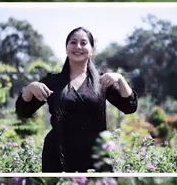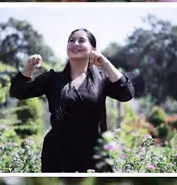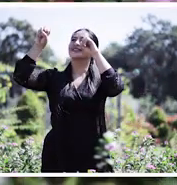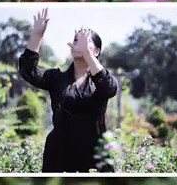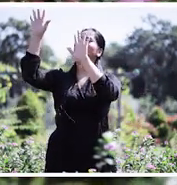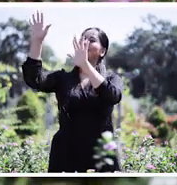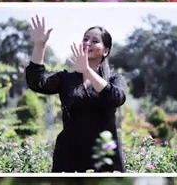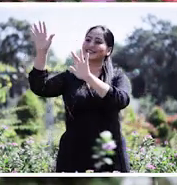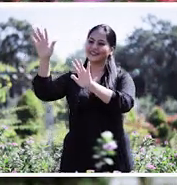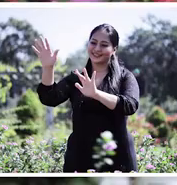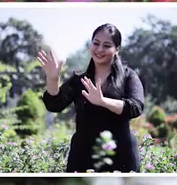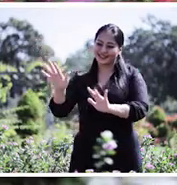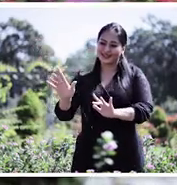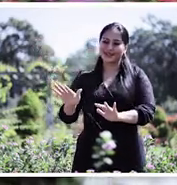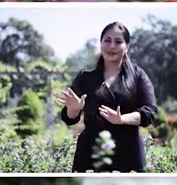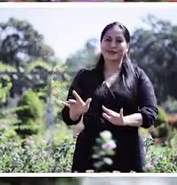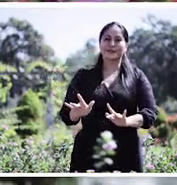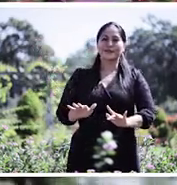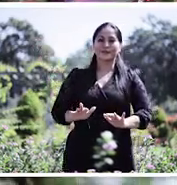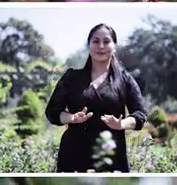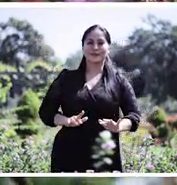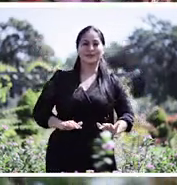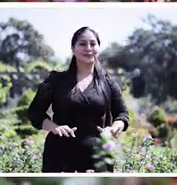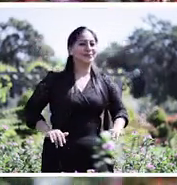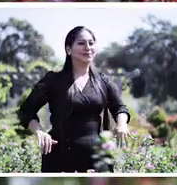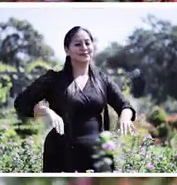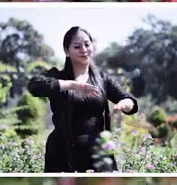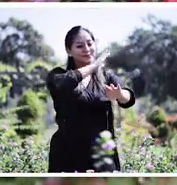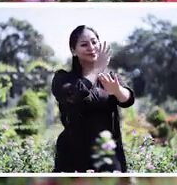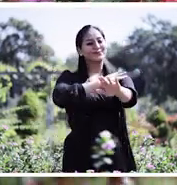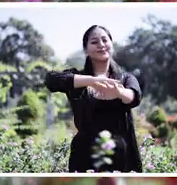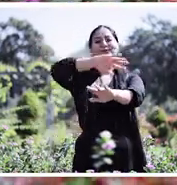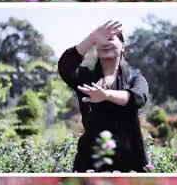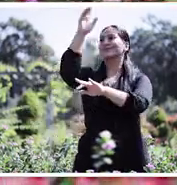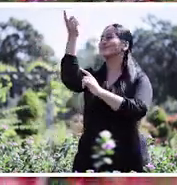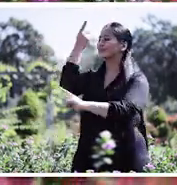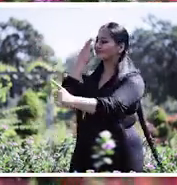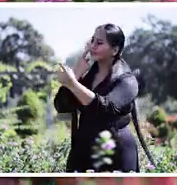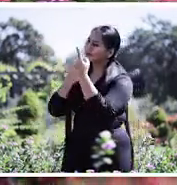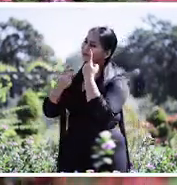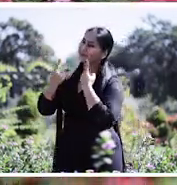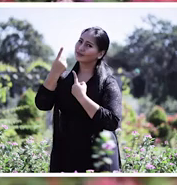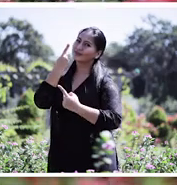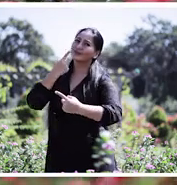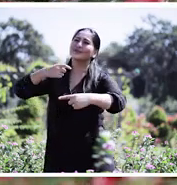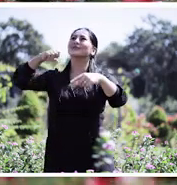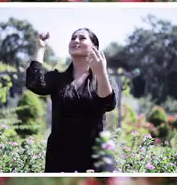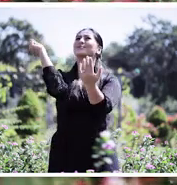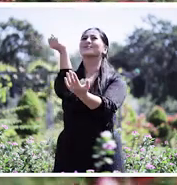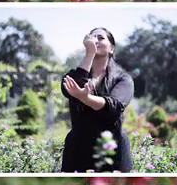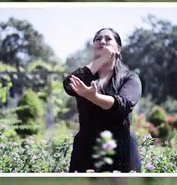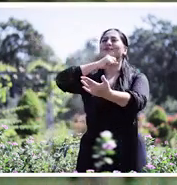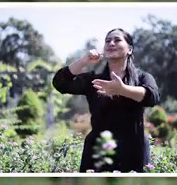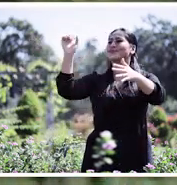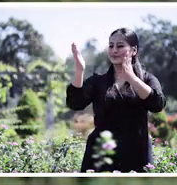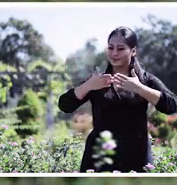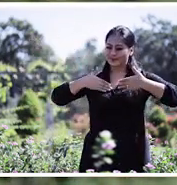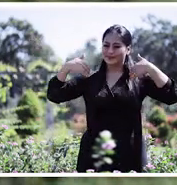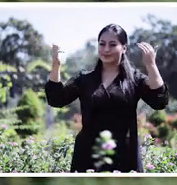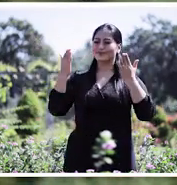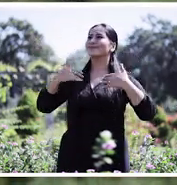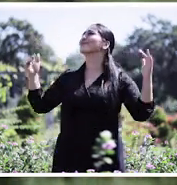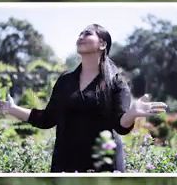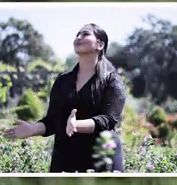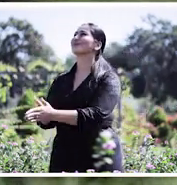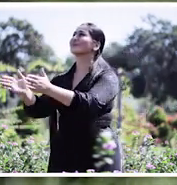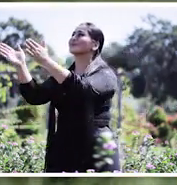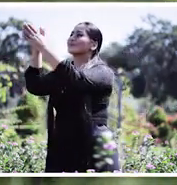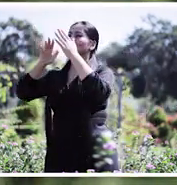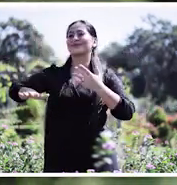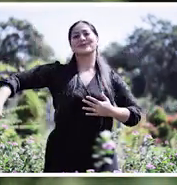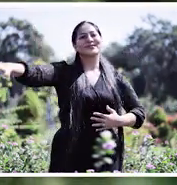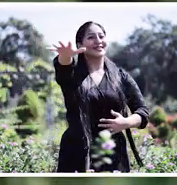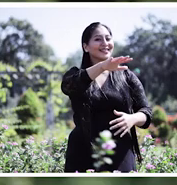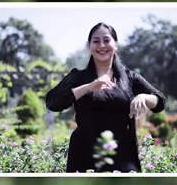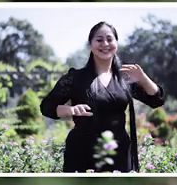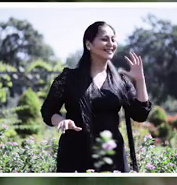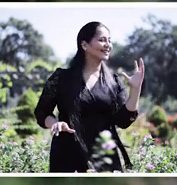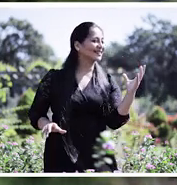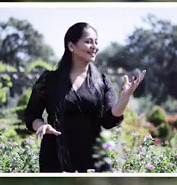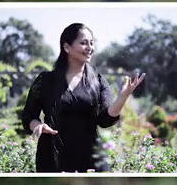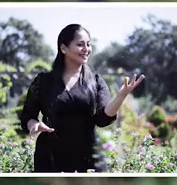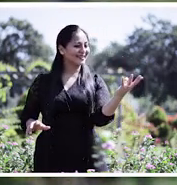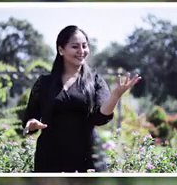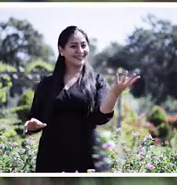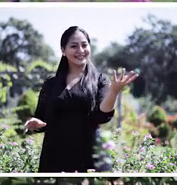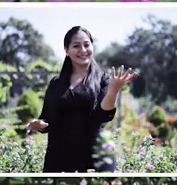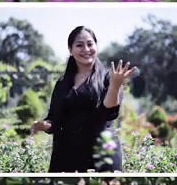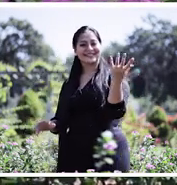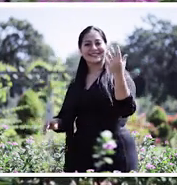やがて実を結び 笑い声に満ちる